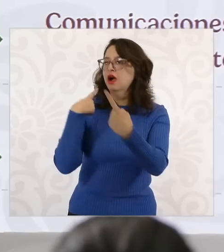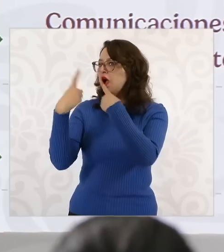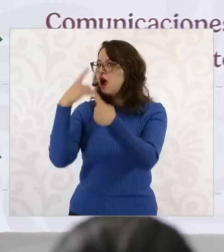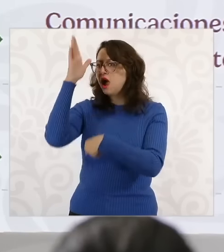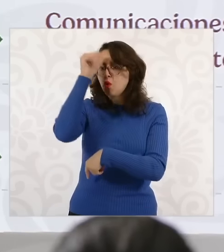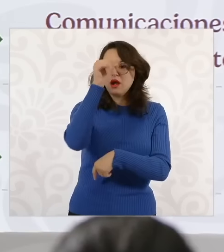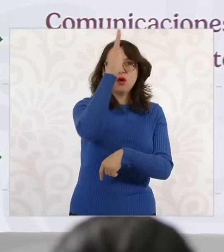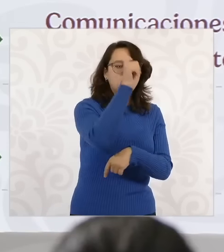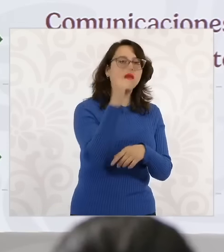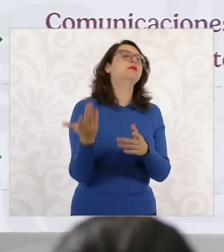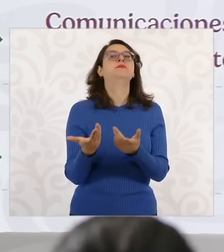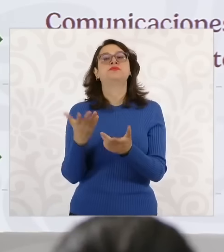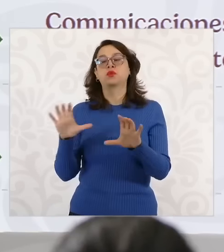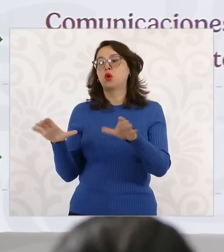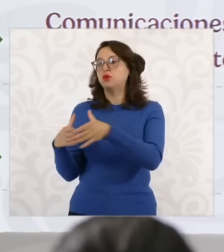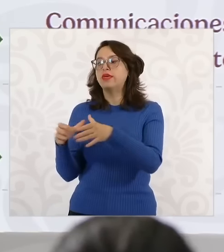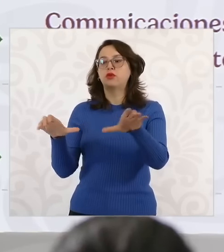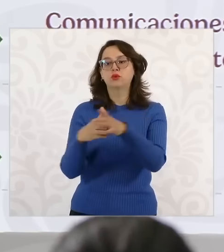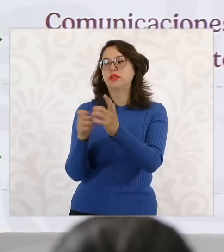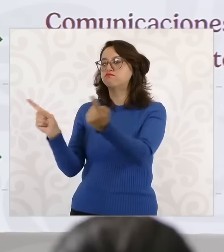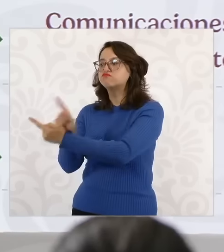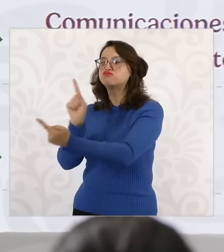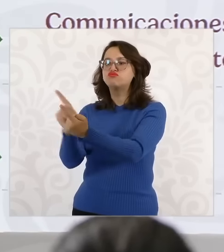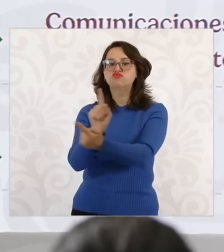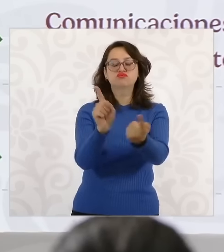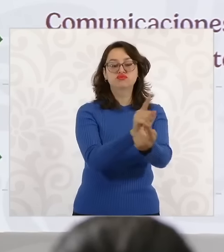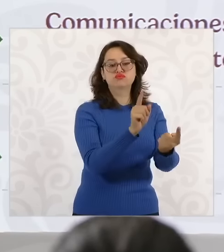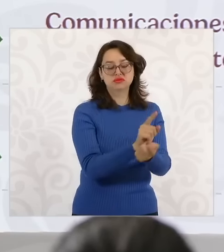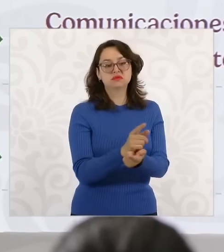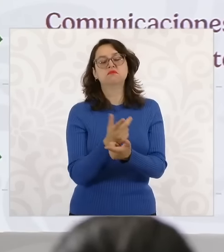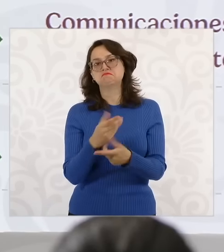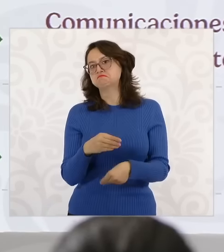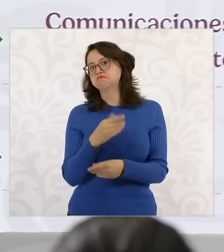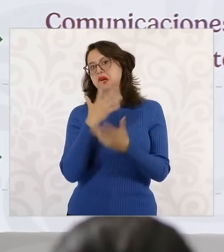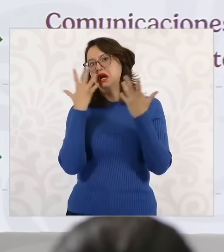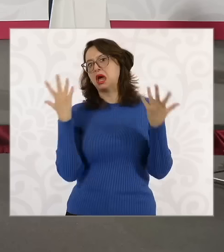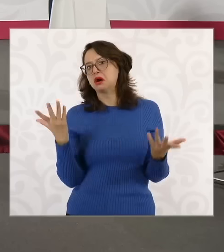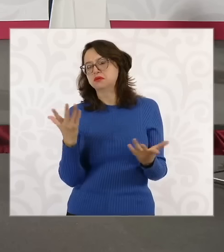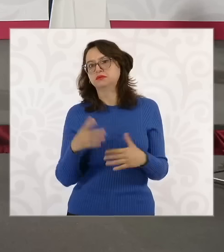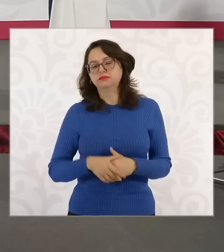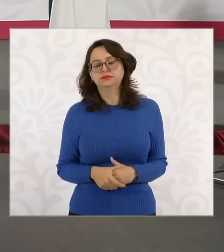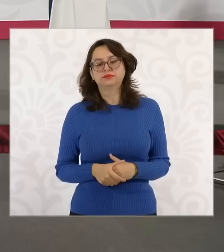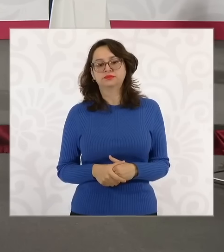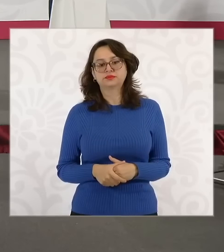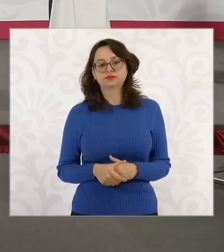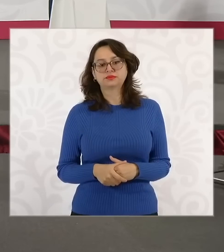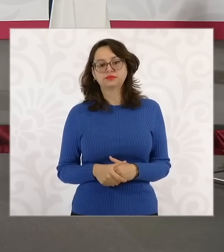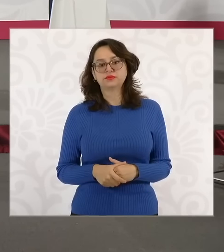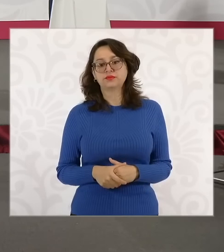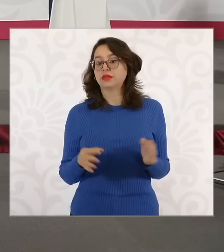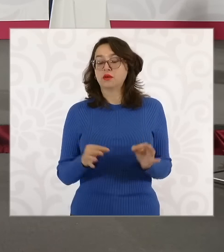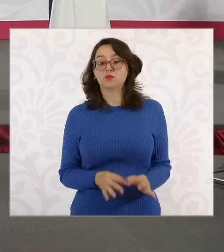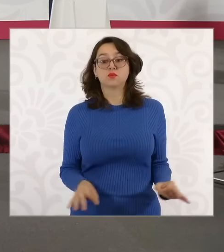con las distintas comunidades. Y esto es clave porque, si me lo permite, presidenta, creo que